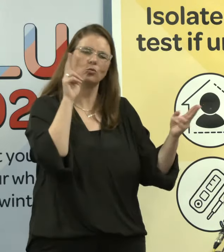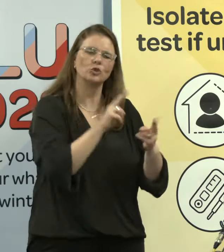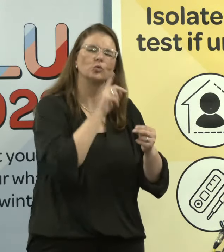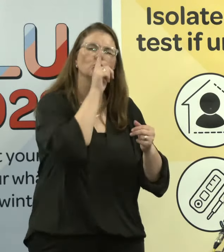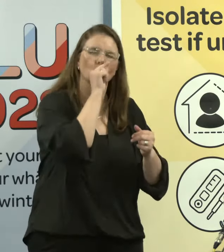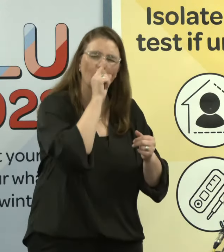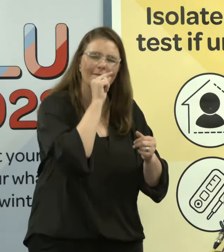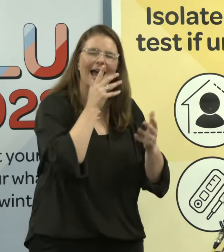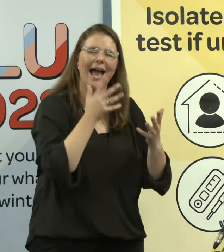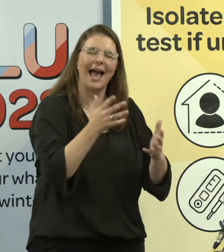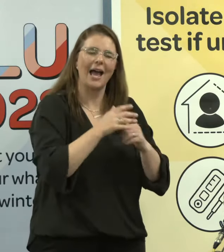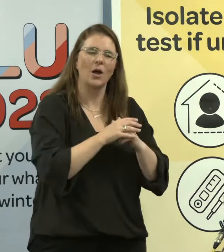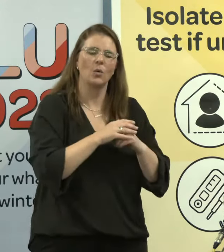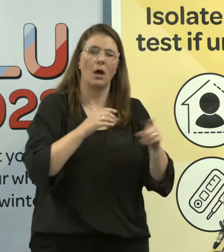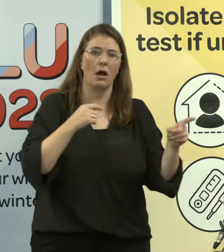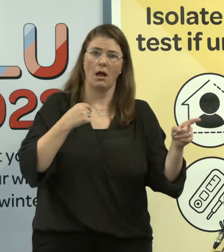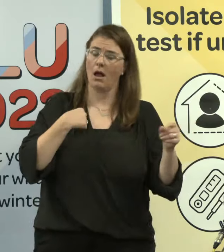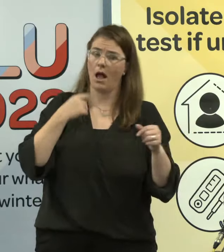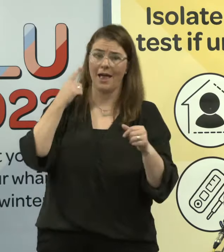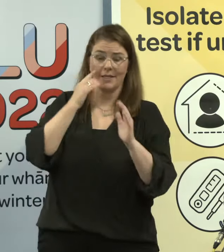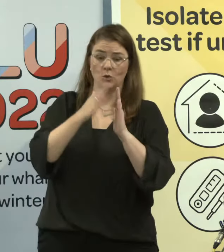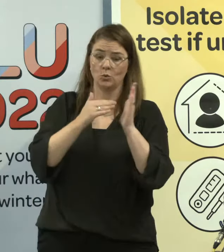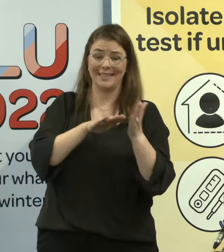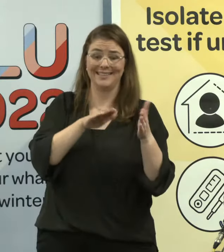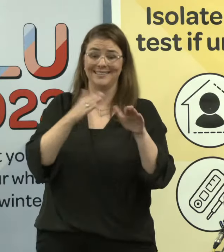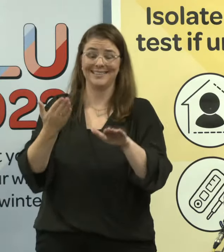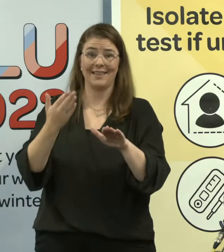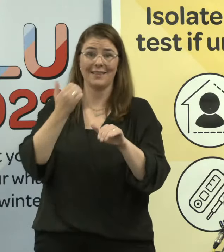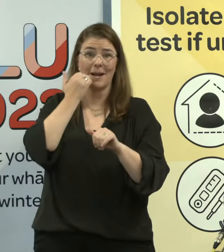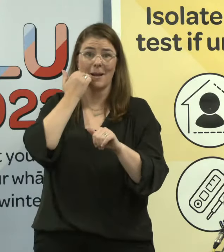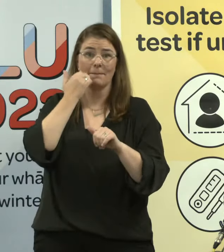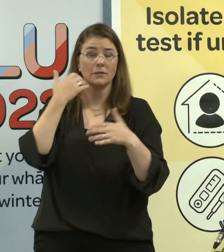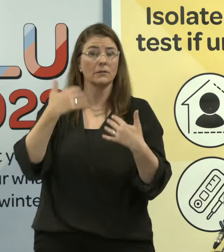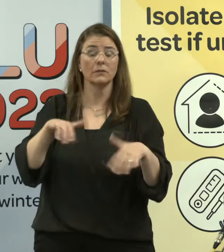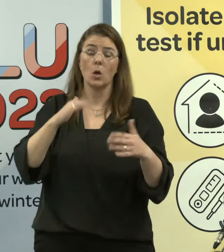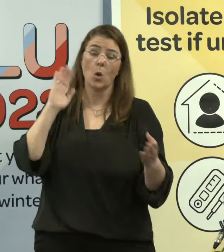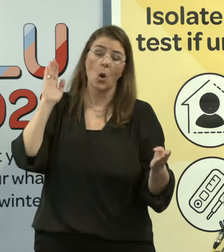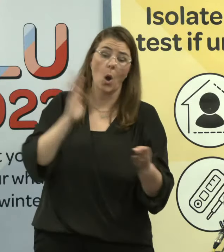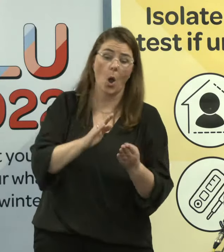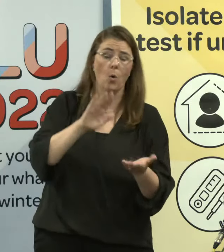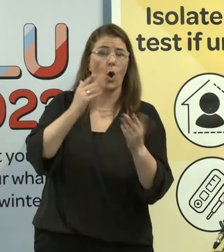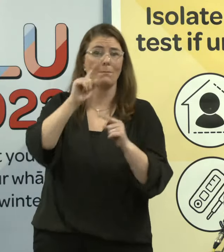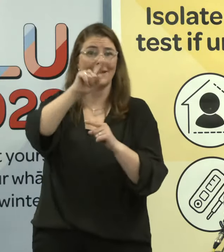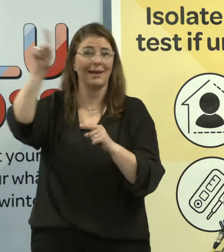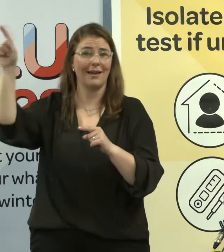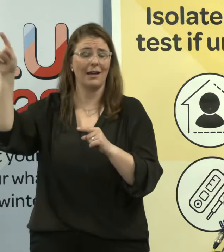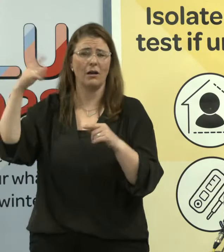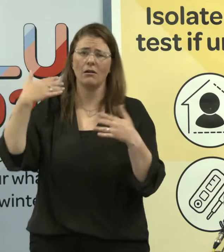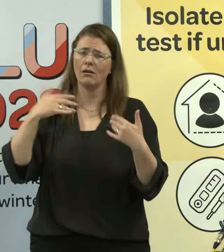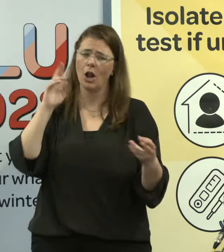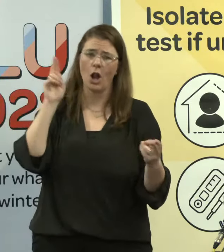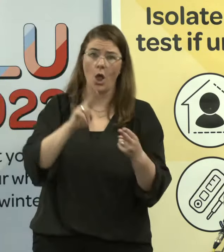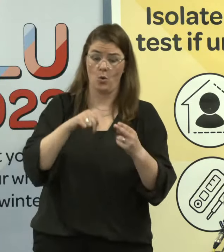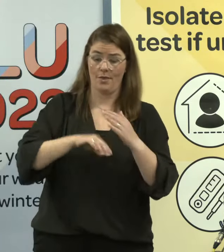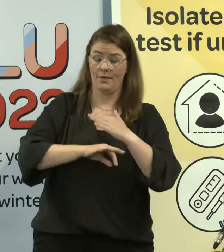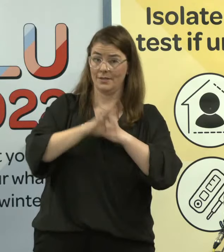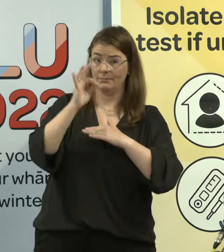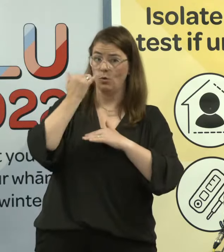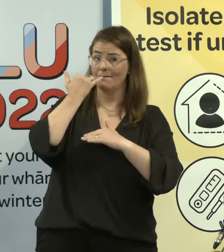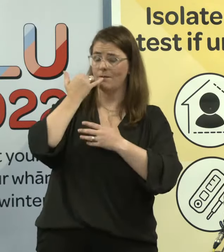urutaru, me pehea te hunga mate maui?